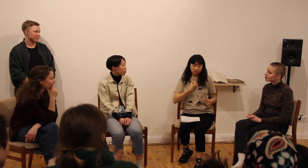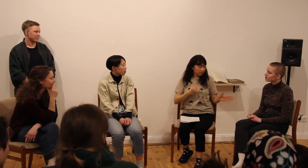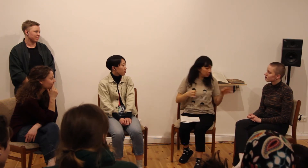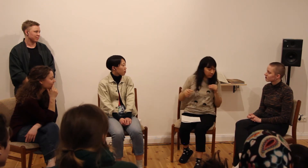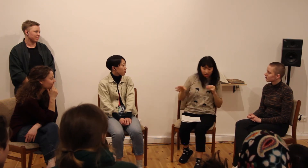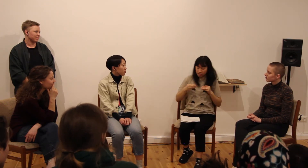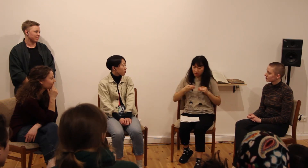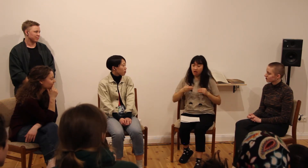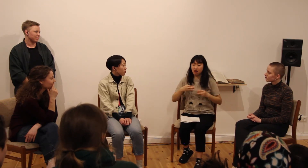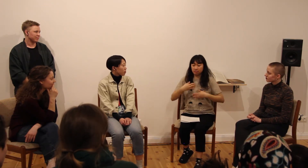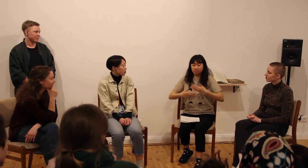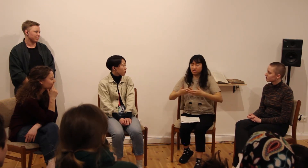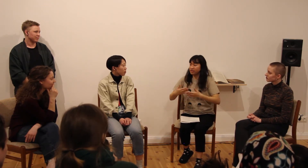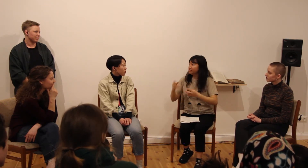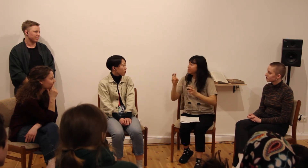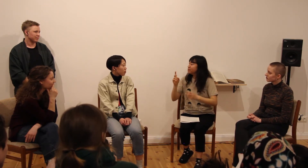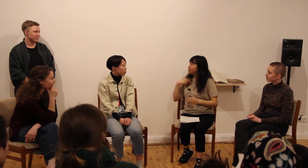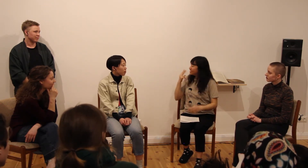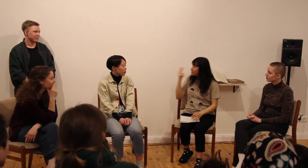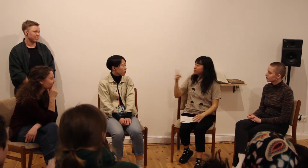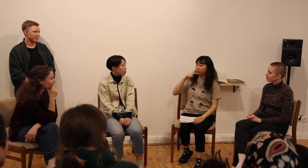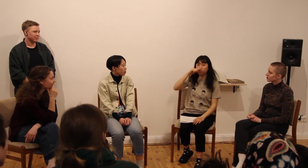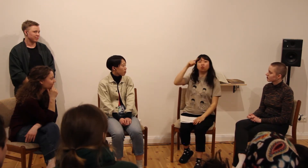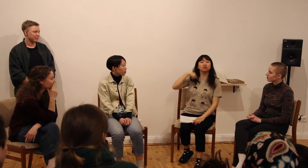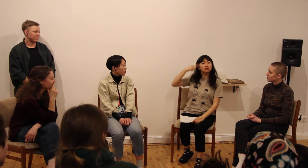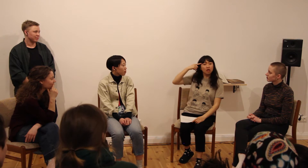Und auch was ich mit ganz vielen tauben Menschen teile, eine Form der Identität die ich da teile.